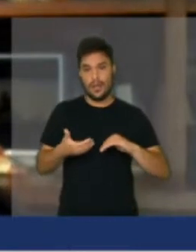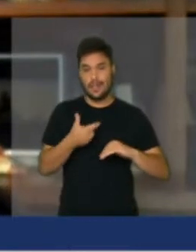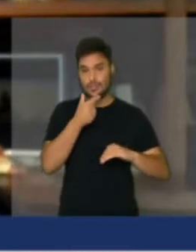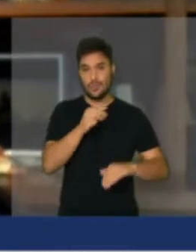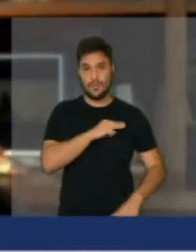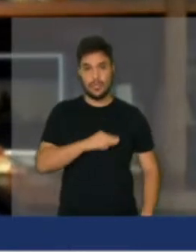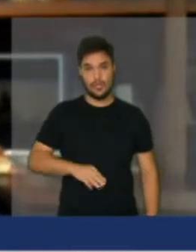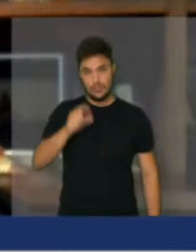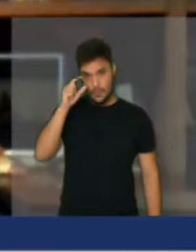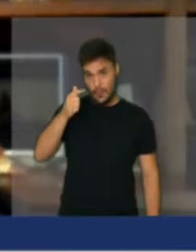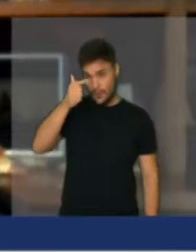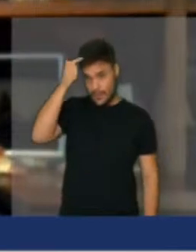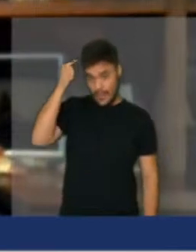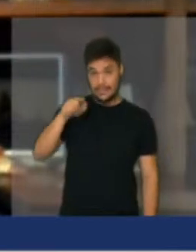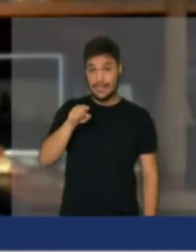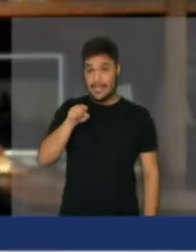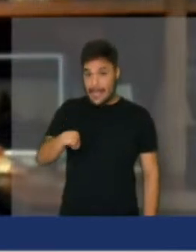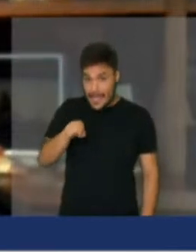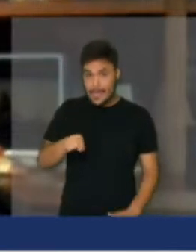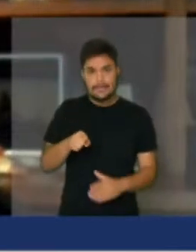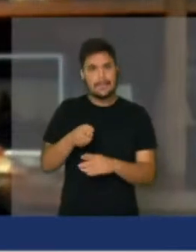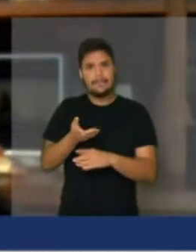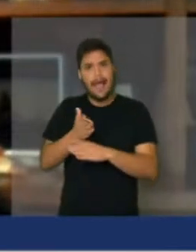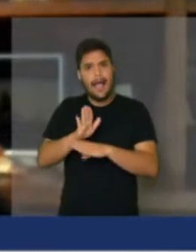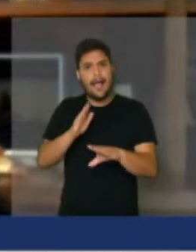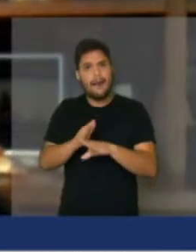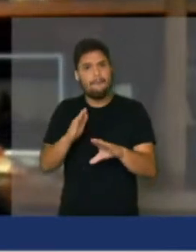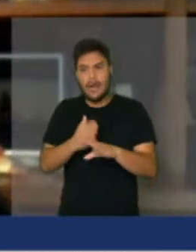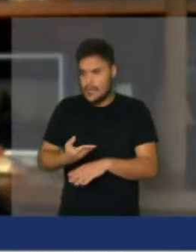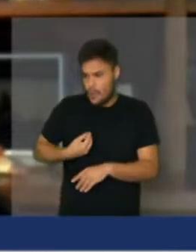PAULO GUEDES, ESSE QUE ESTÁ LIQUIDANDO COM A VIDA DO POVO BRASILEIRO, COM FOME, MISÉ RIA, CARESTIA E REFORMAS